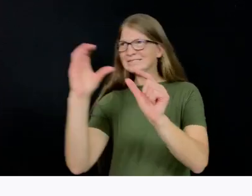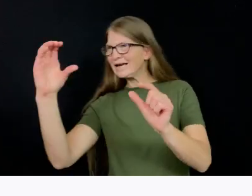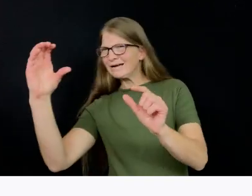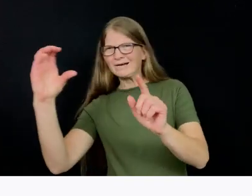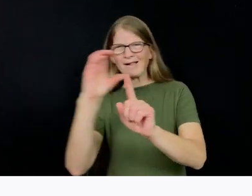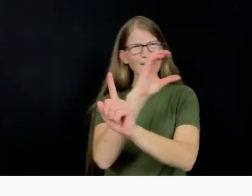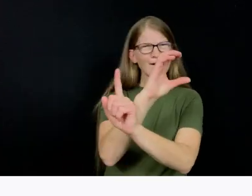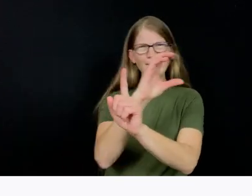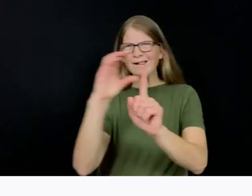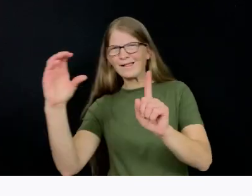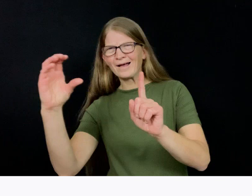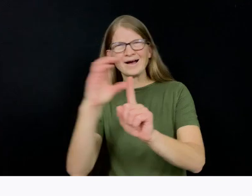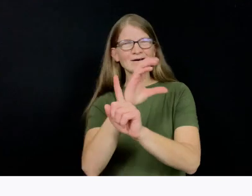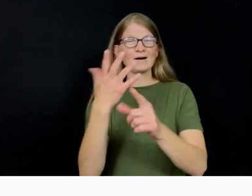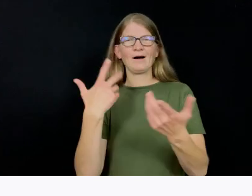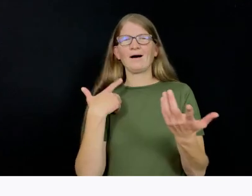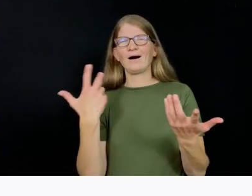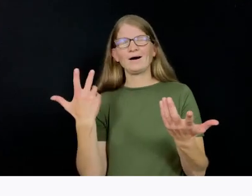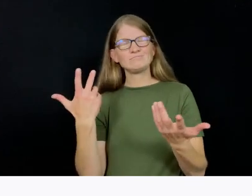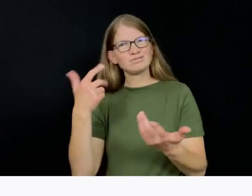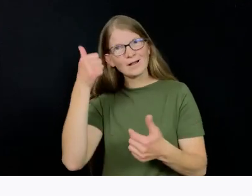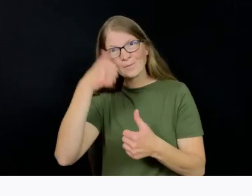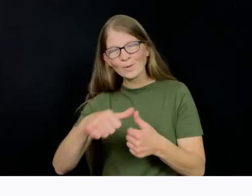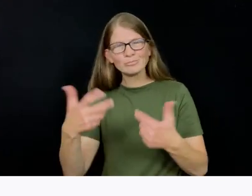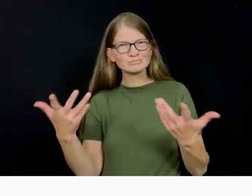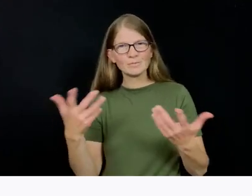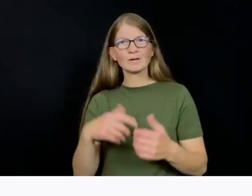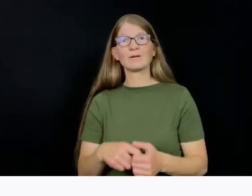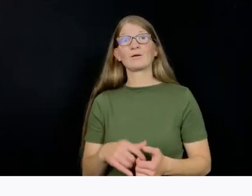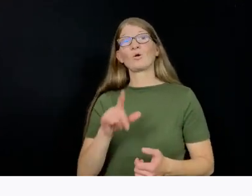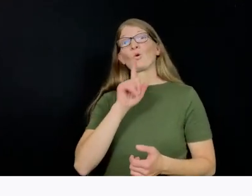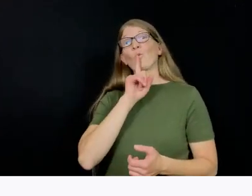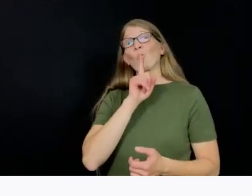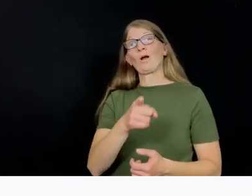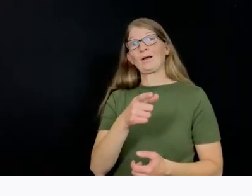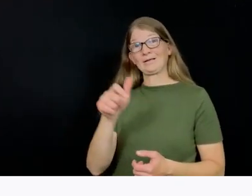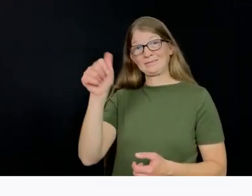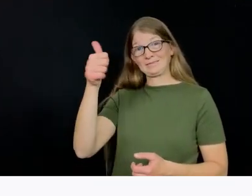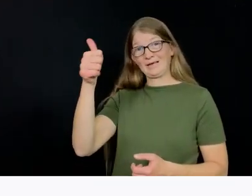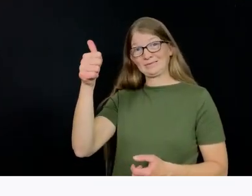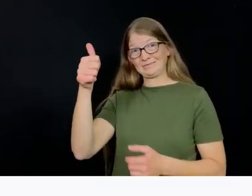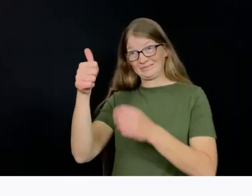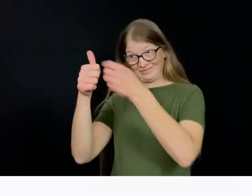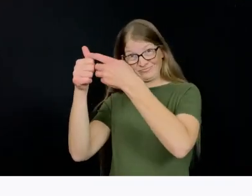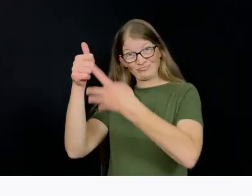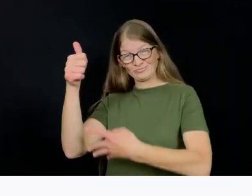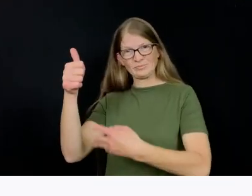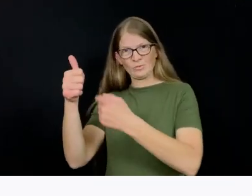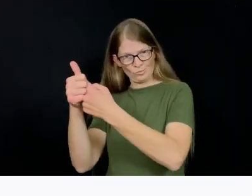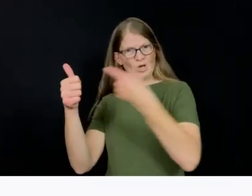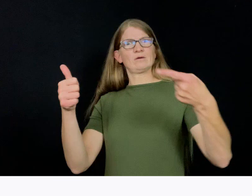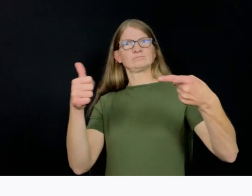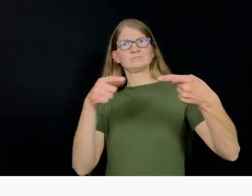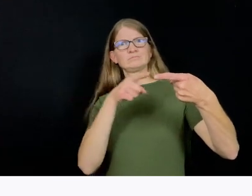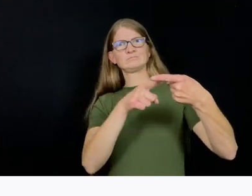أين تكتب الياء فيها؟ لا يمكنني تذّكر ذلك مطلقًا في الواقع، فإن 1 من كل 10 طلبات بحث يحتوي على أخطاء إملائية